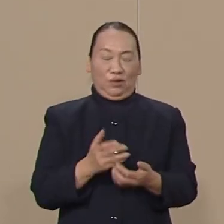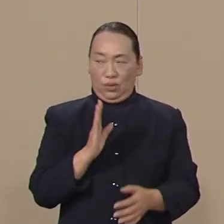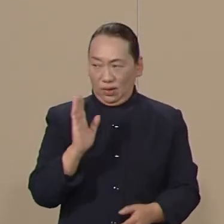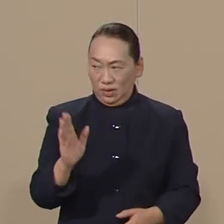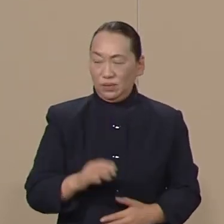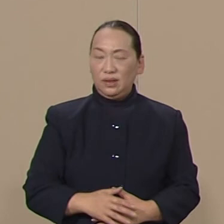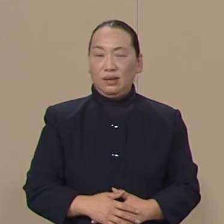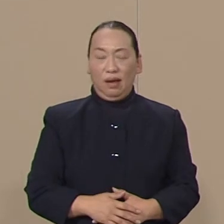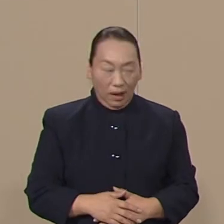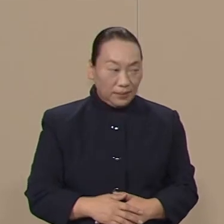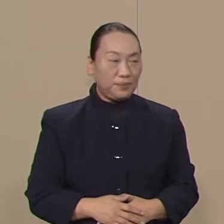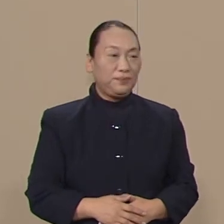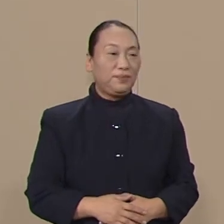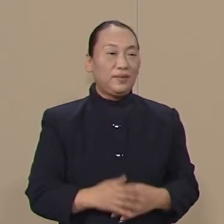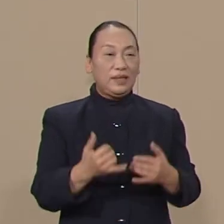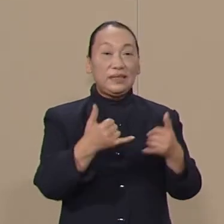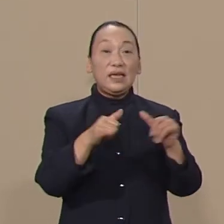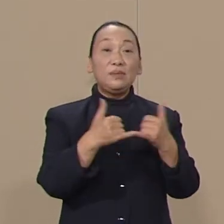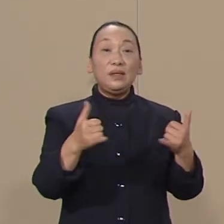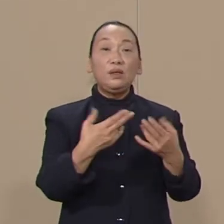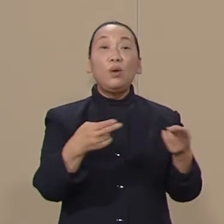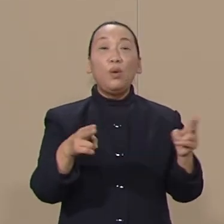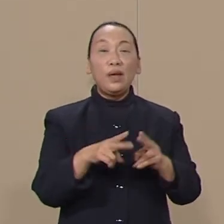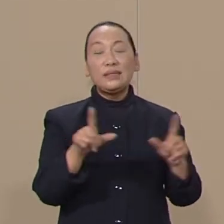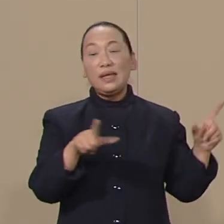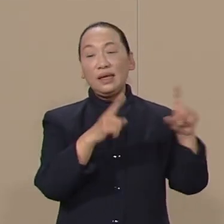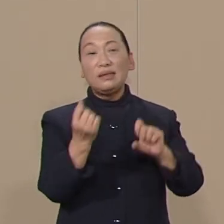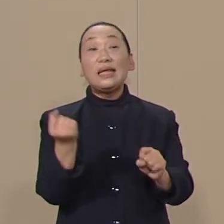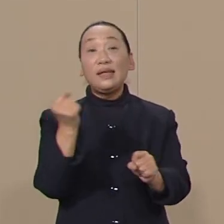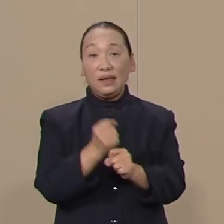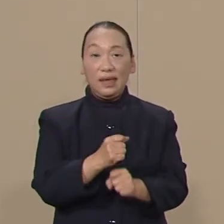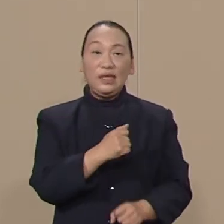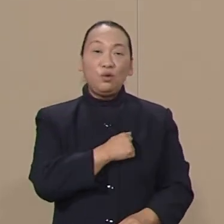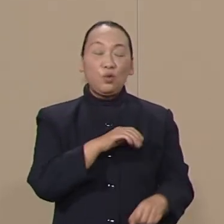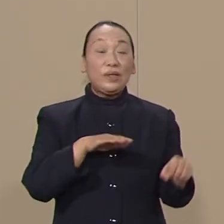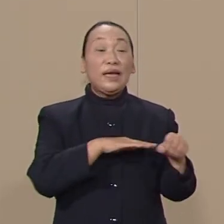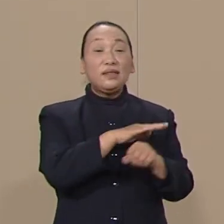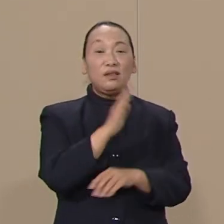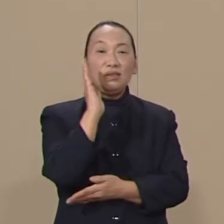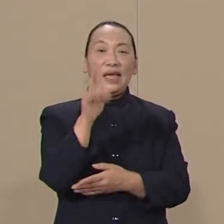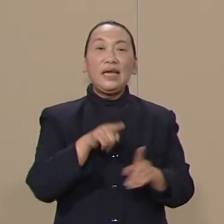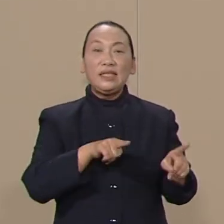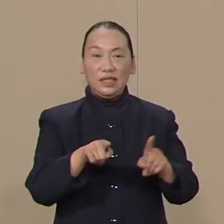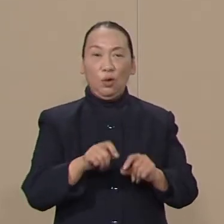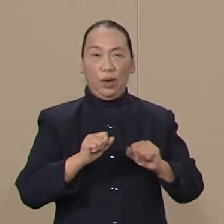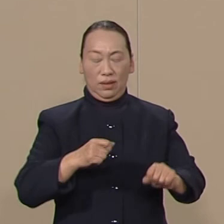社民党は生活再建・命を大切に する政治を実現してまいります